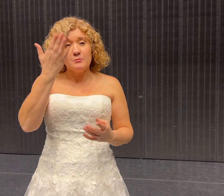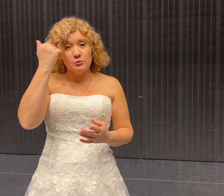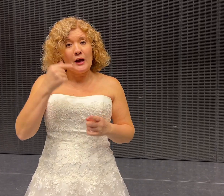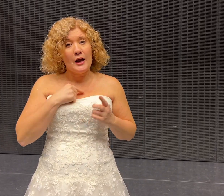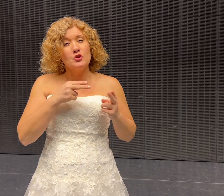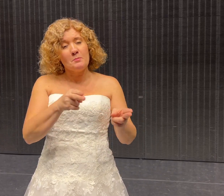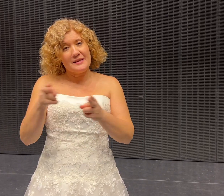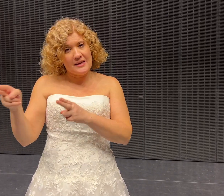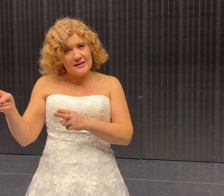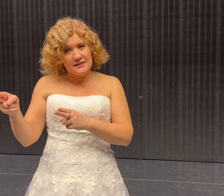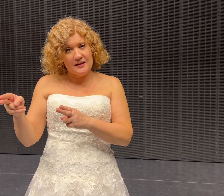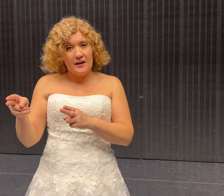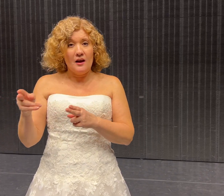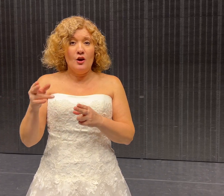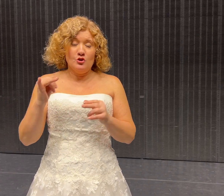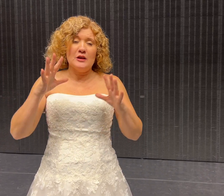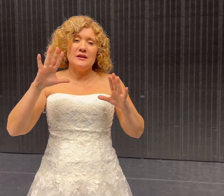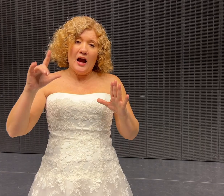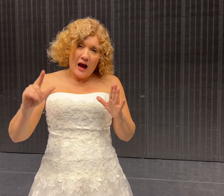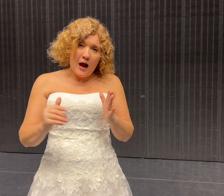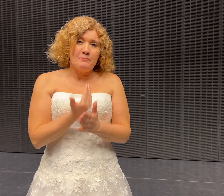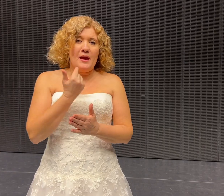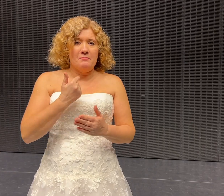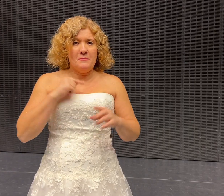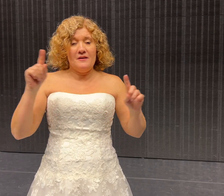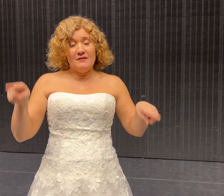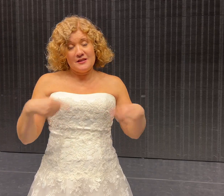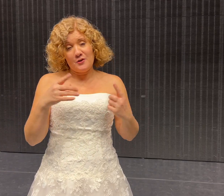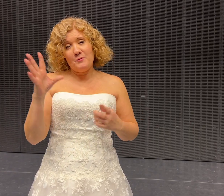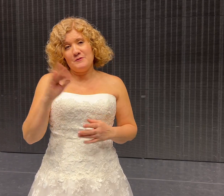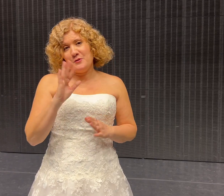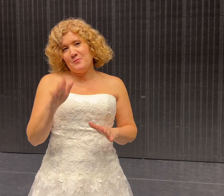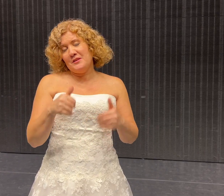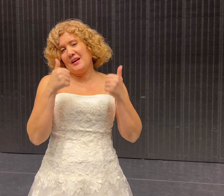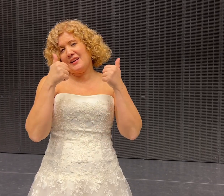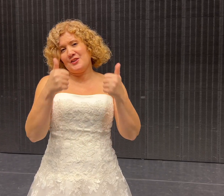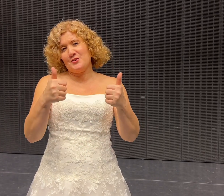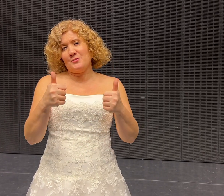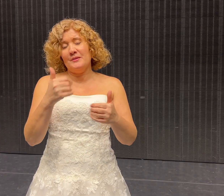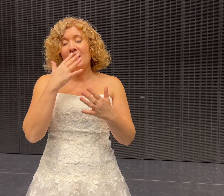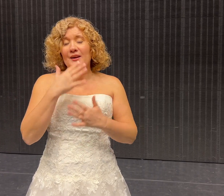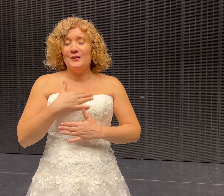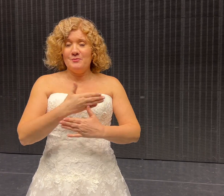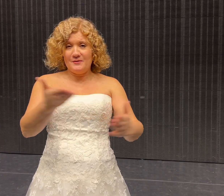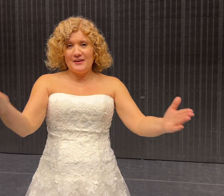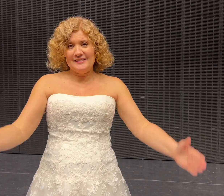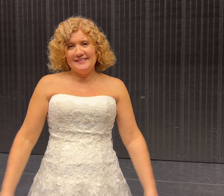Раньше мы выезжали коллективом, а сейчас опять мы будем восстанавливать, и все будет хорошо. Любим вас!